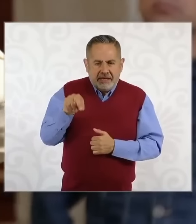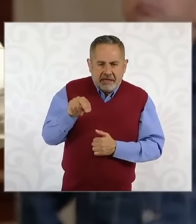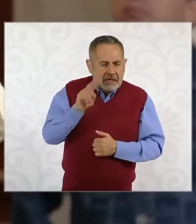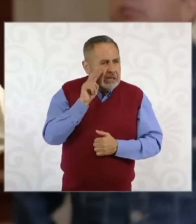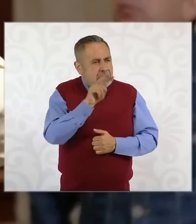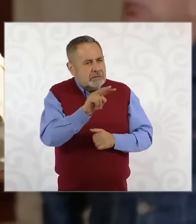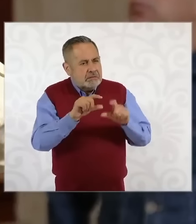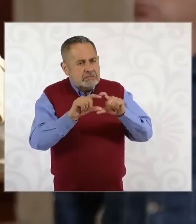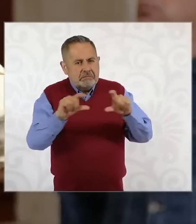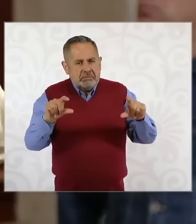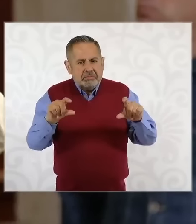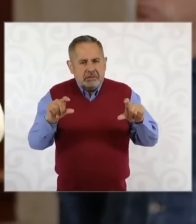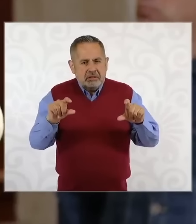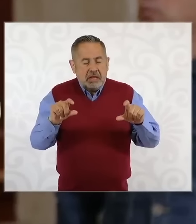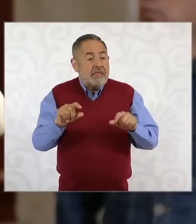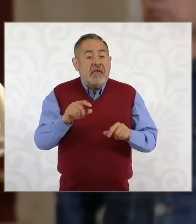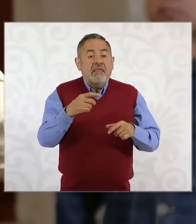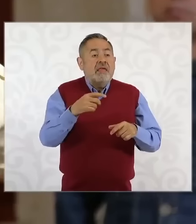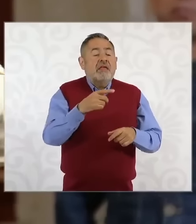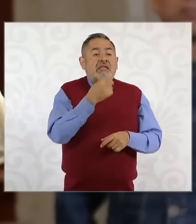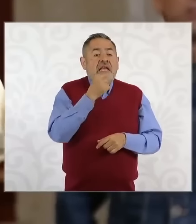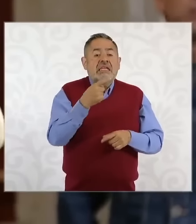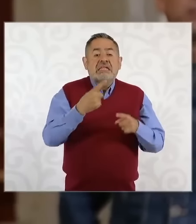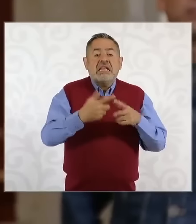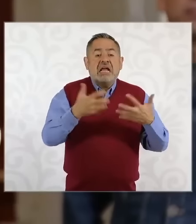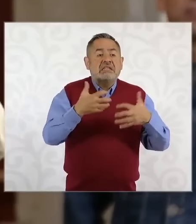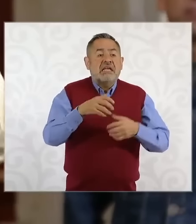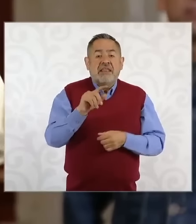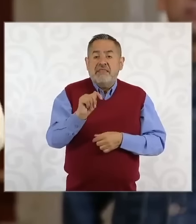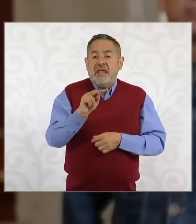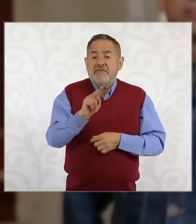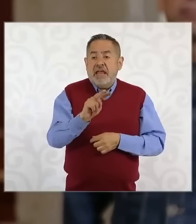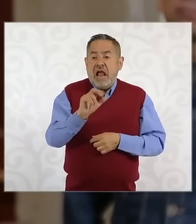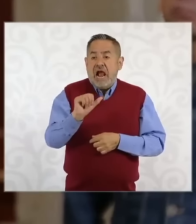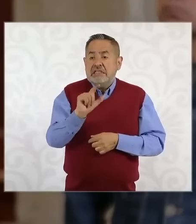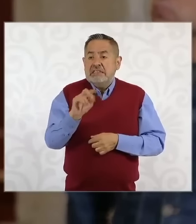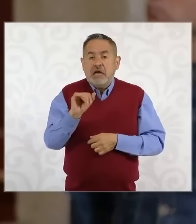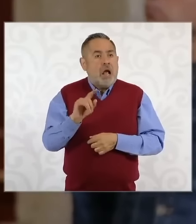ya no aparece como producción de TV Azteca, sino con otras empresas, o sea, diferentes. Yo no sé si